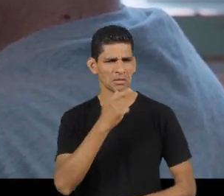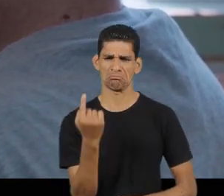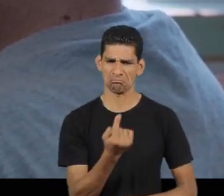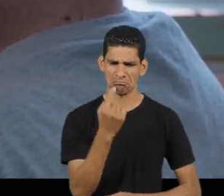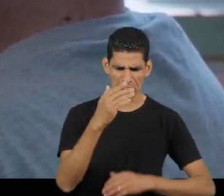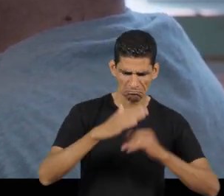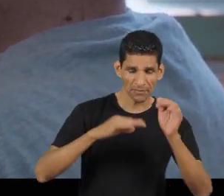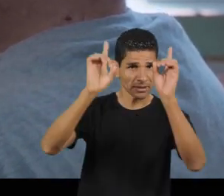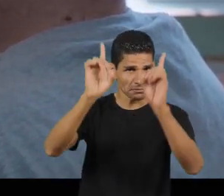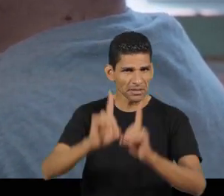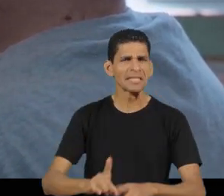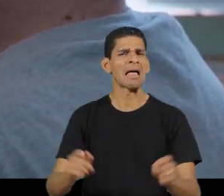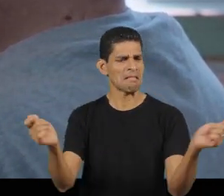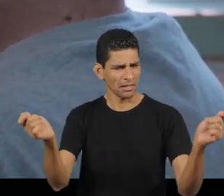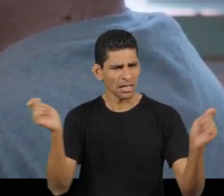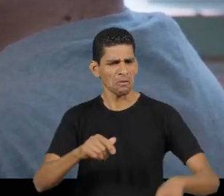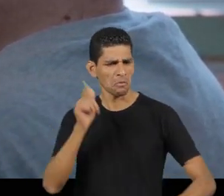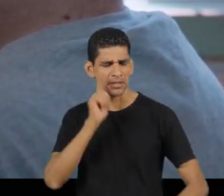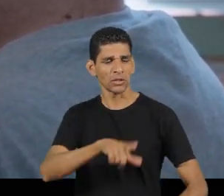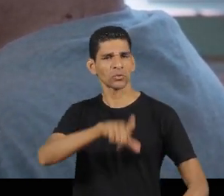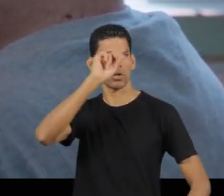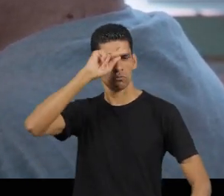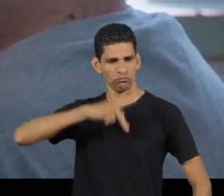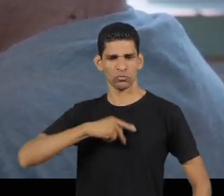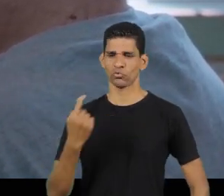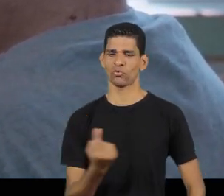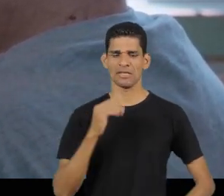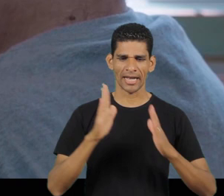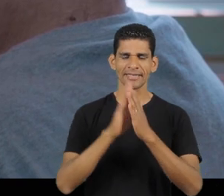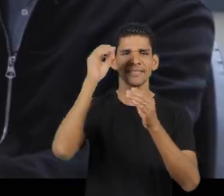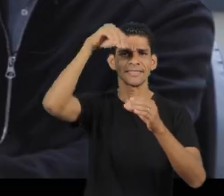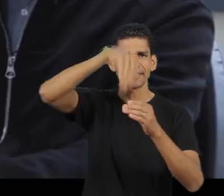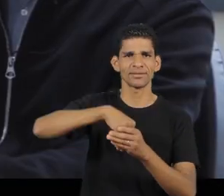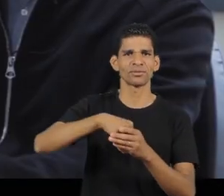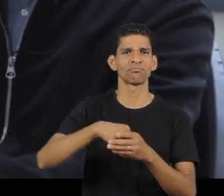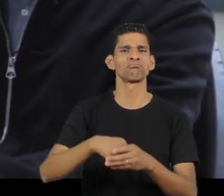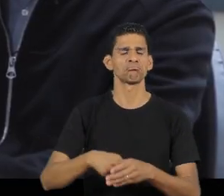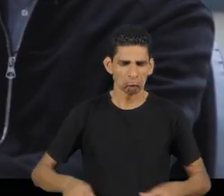deficiência porque ele optou por residir sozinho na unidade do apartamento onde